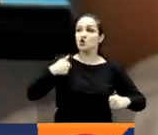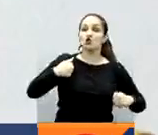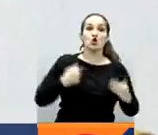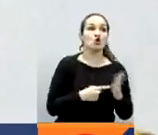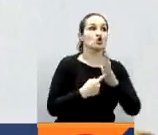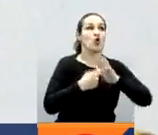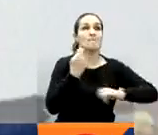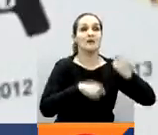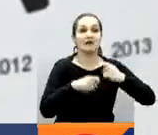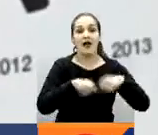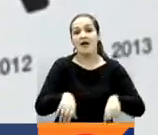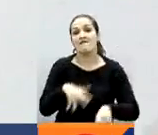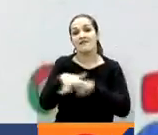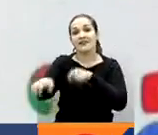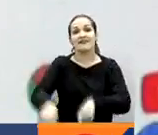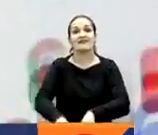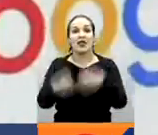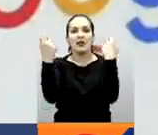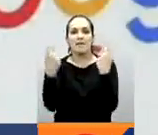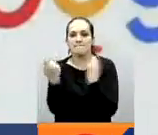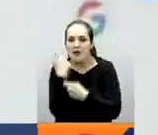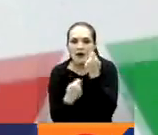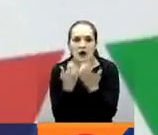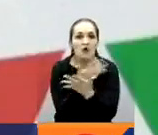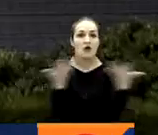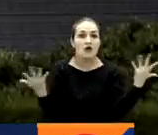tribunalccccccconoció la